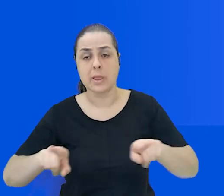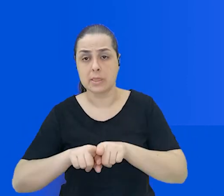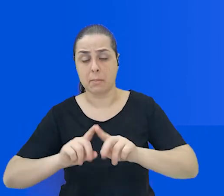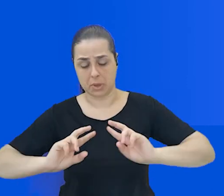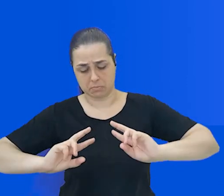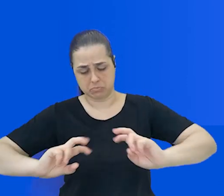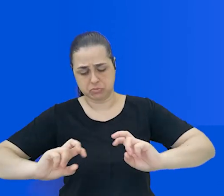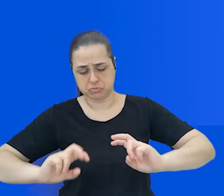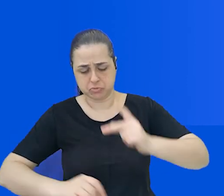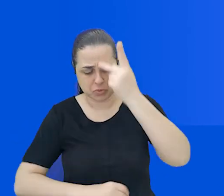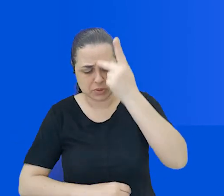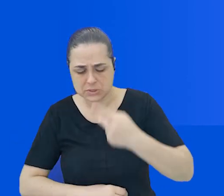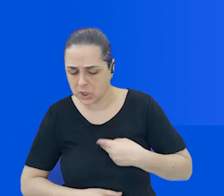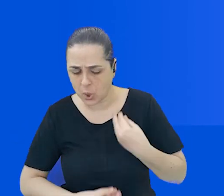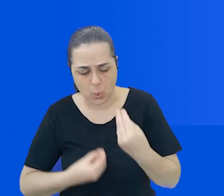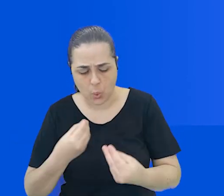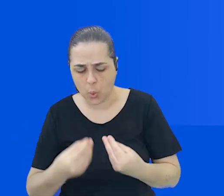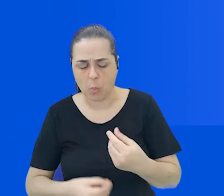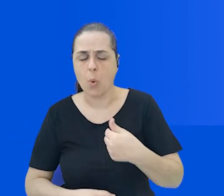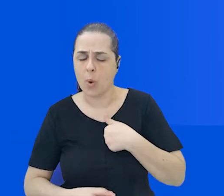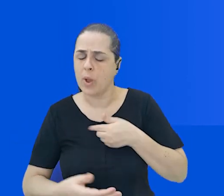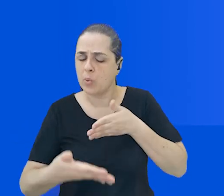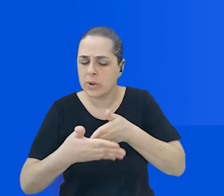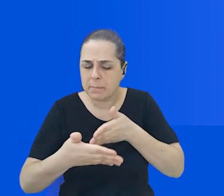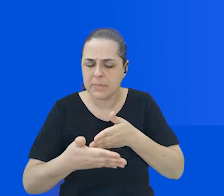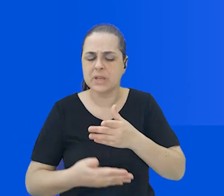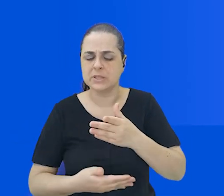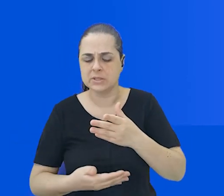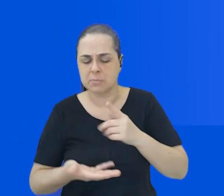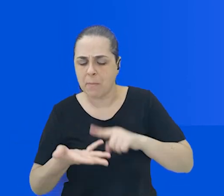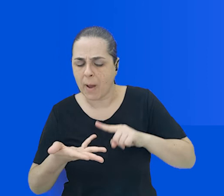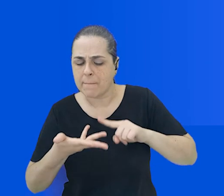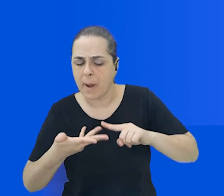reconhecer a nossa própria limitação, os nossos,